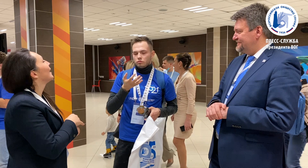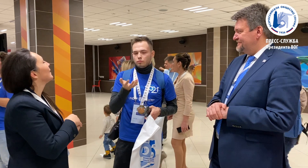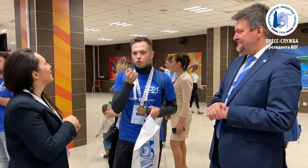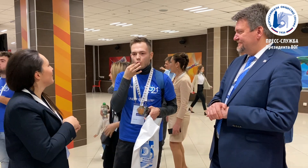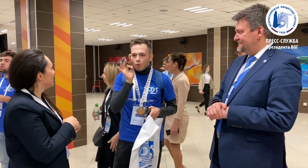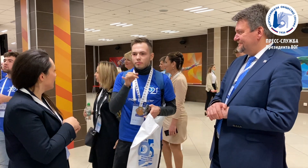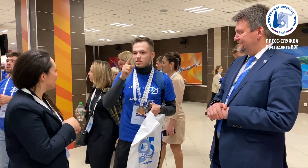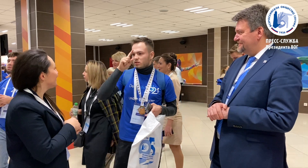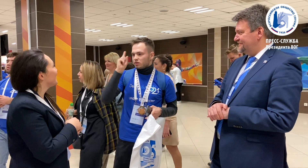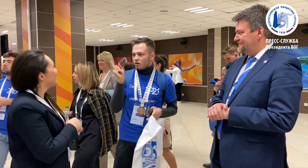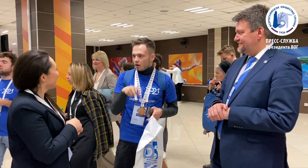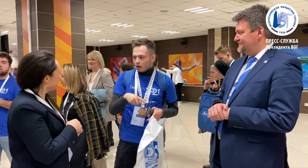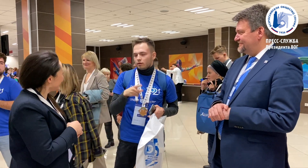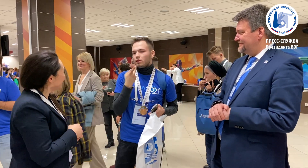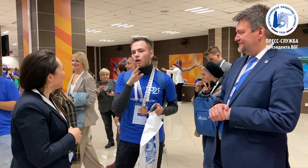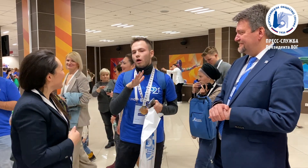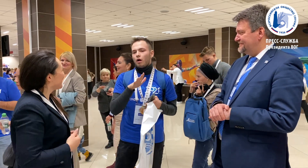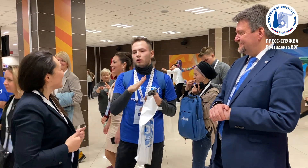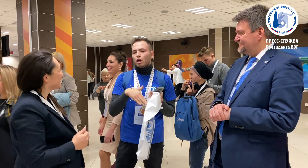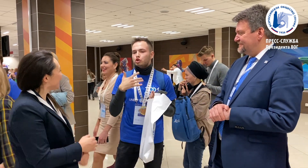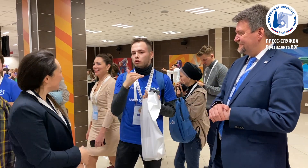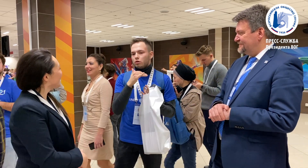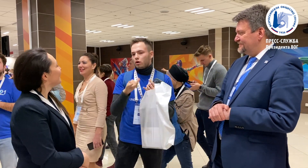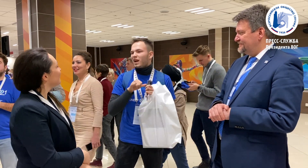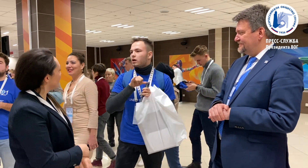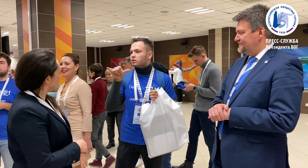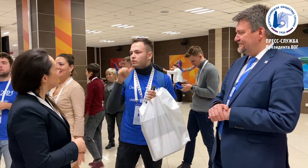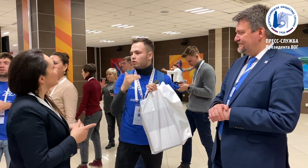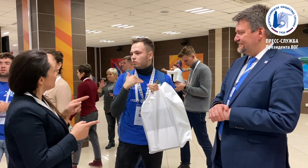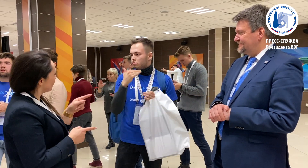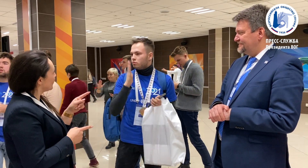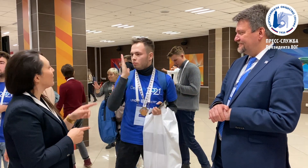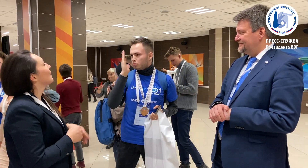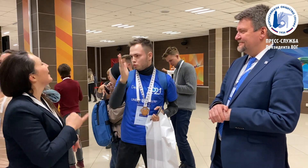и еще новые знания для карьерного развития в будущем.